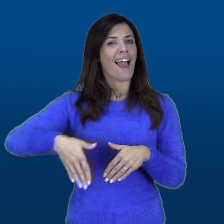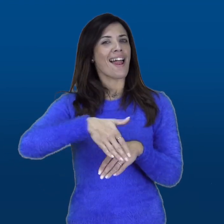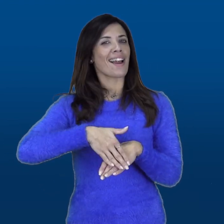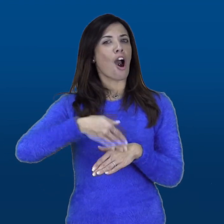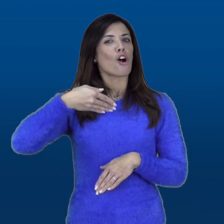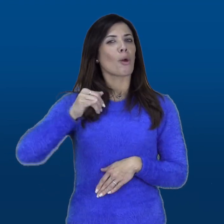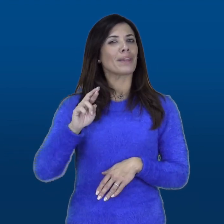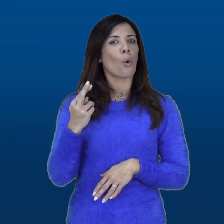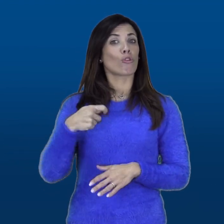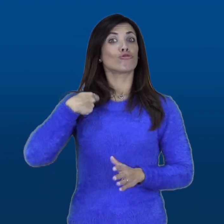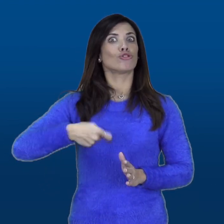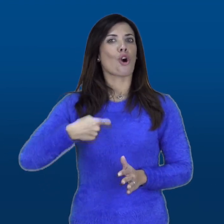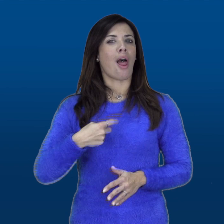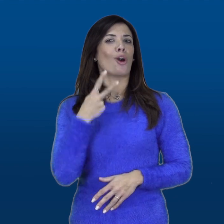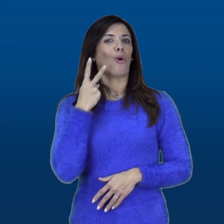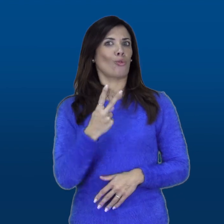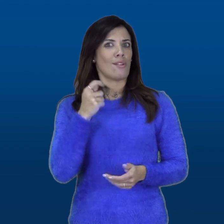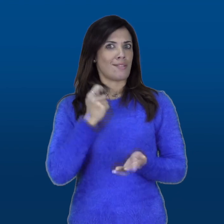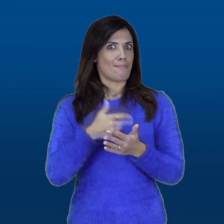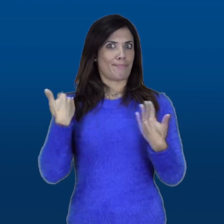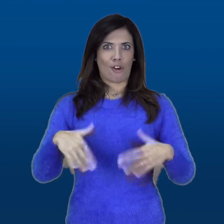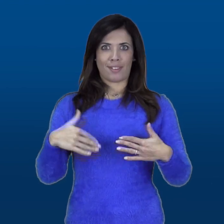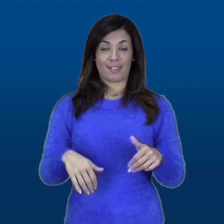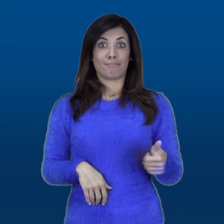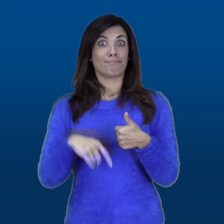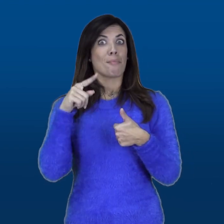Queste due circolari del MIUR sono molto importanti